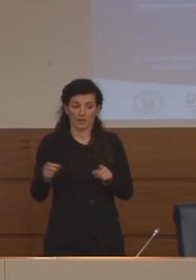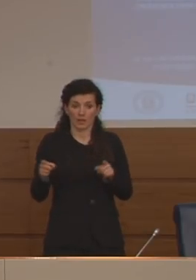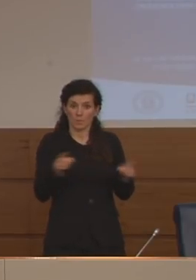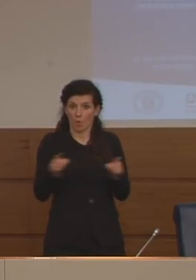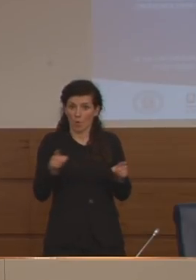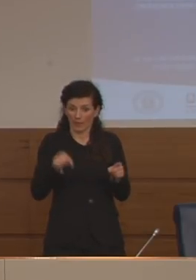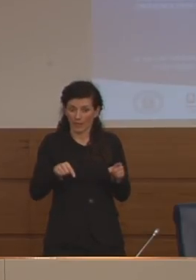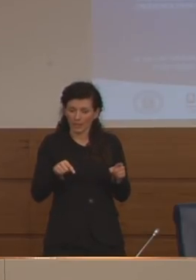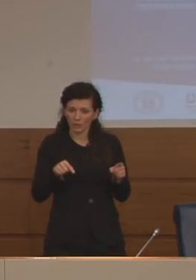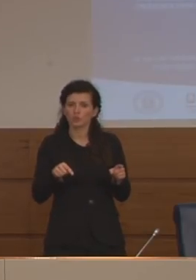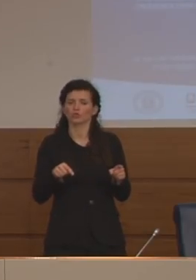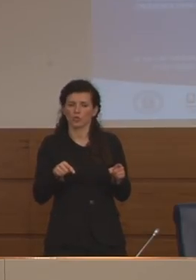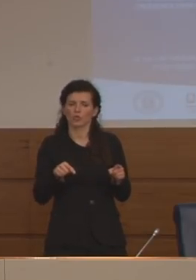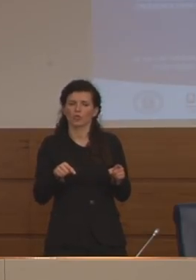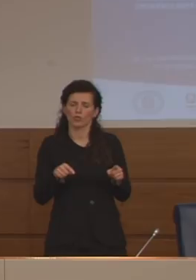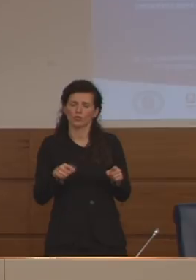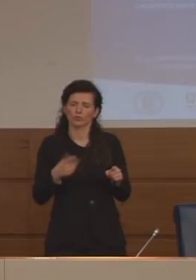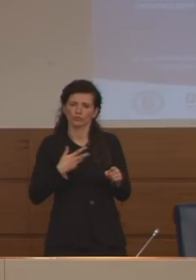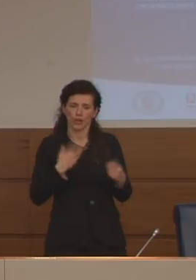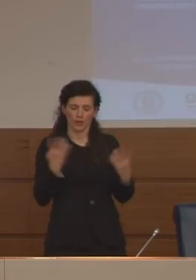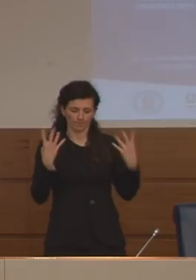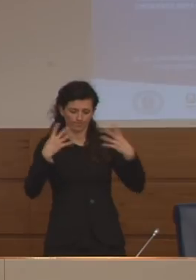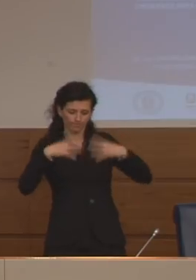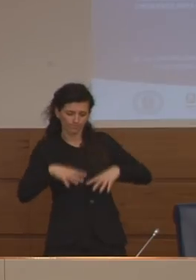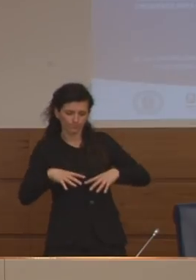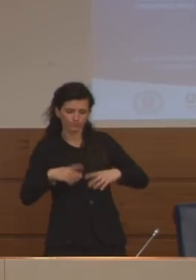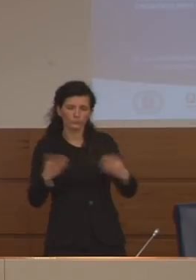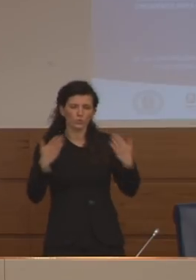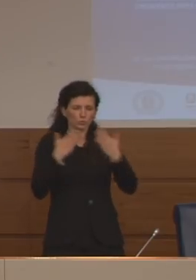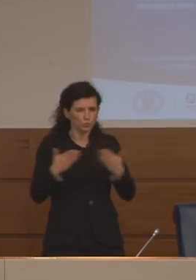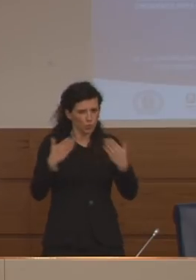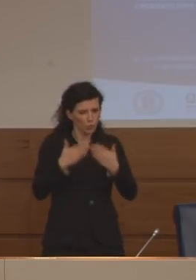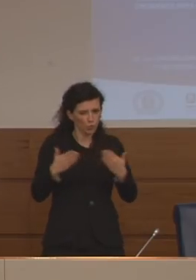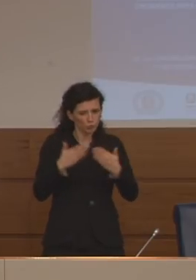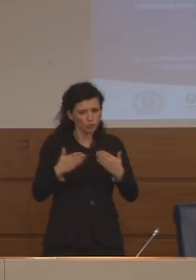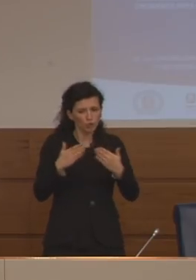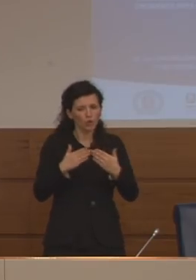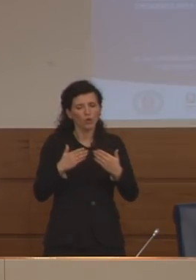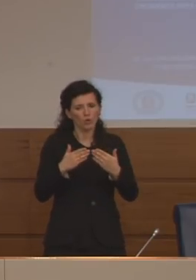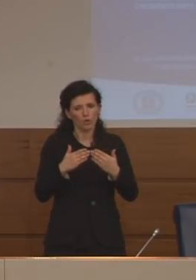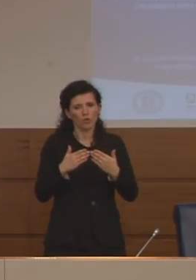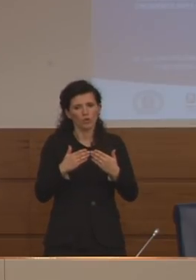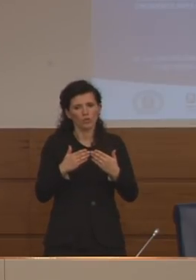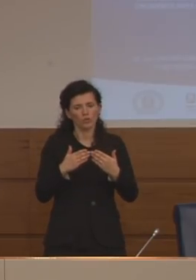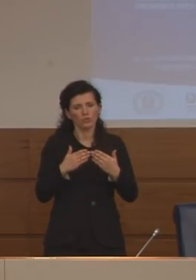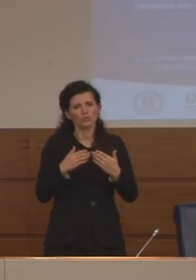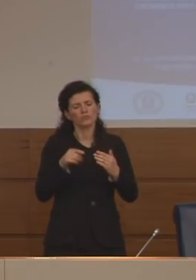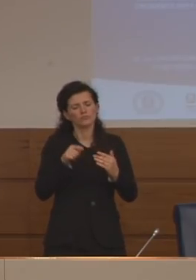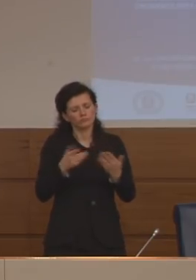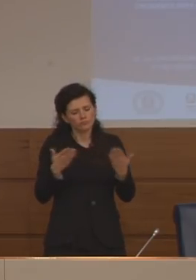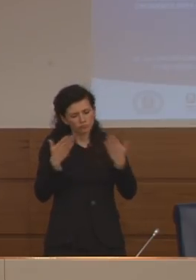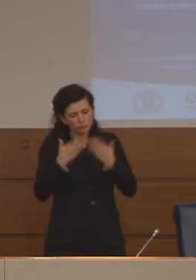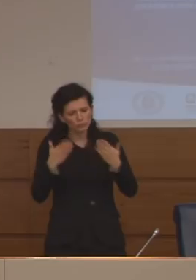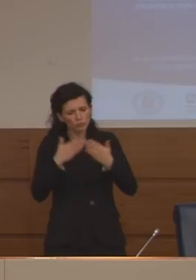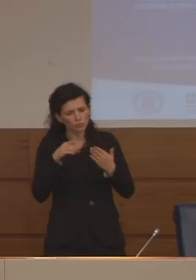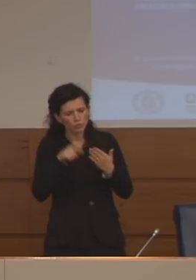prevalenza su scala nazionale, è uno studio che mira ad